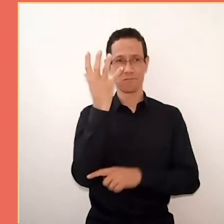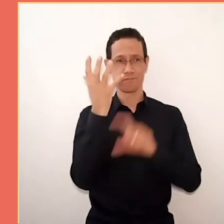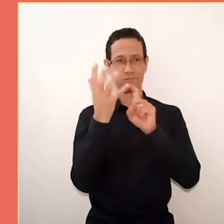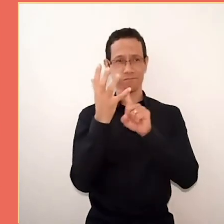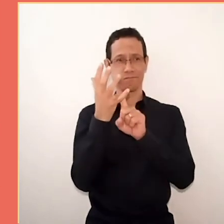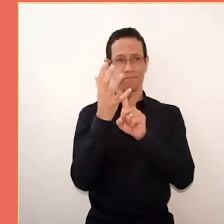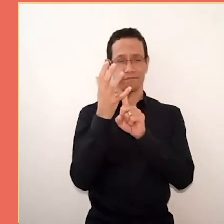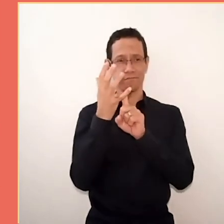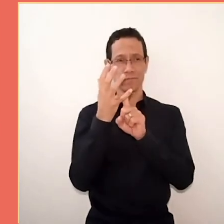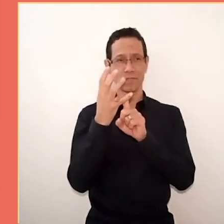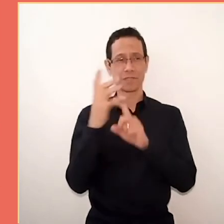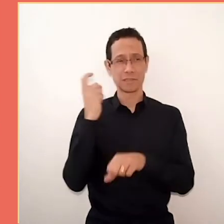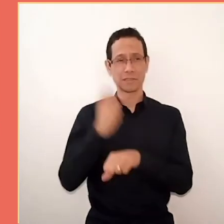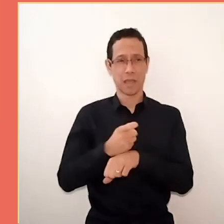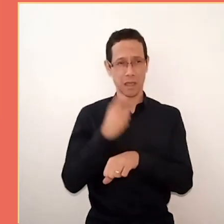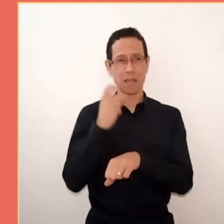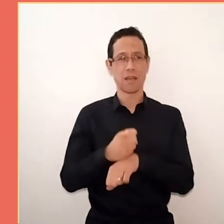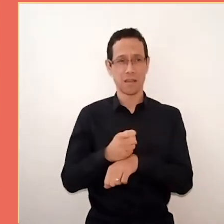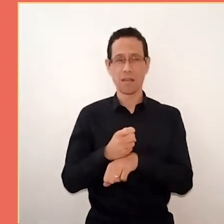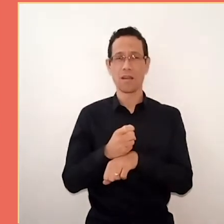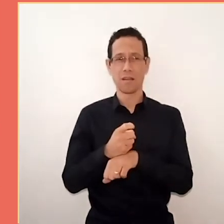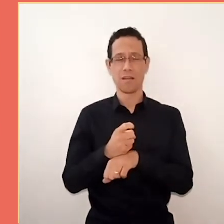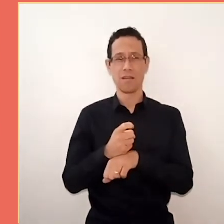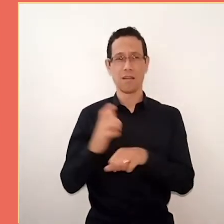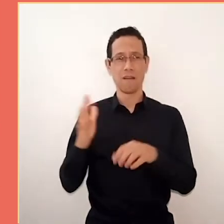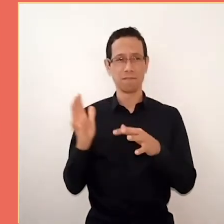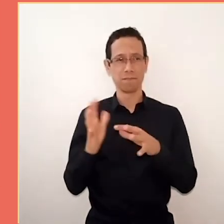dura, espinhosa e embaixo da gaiola